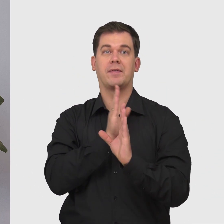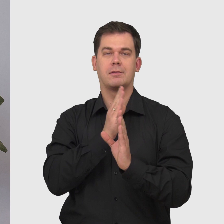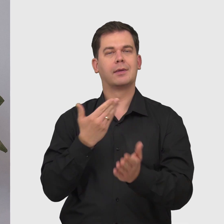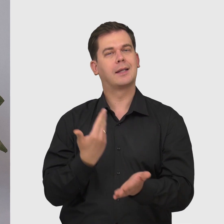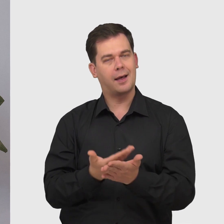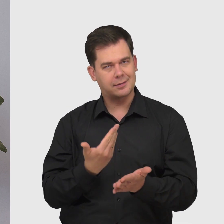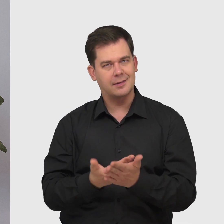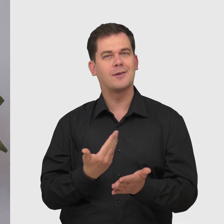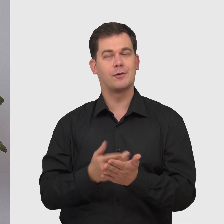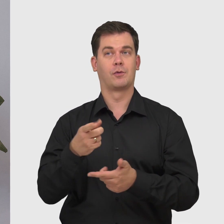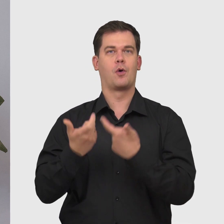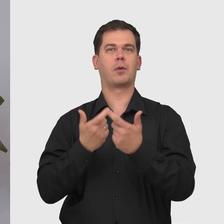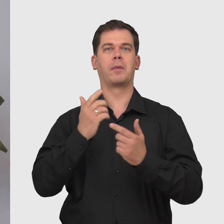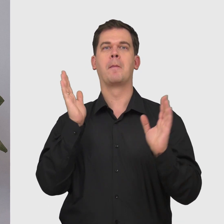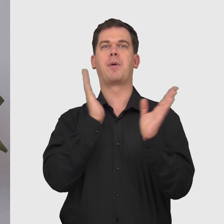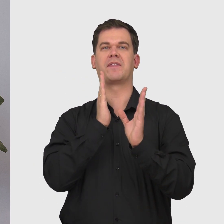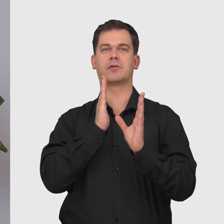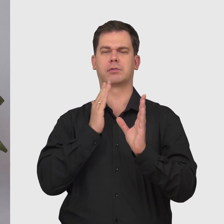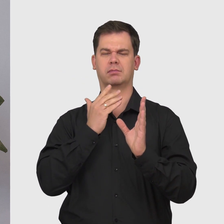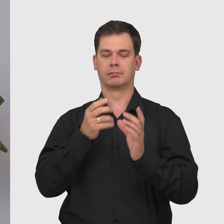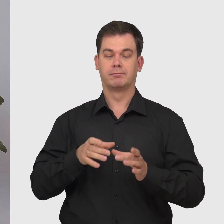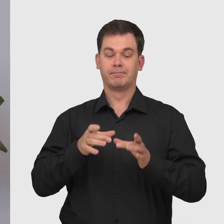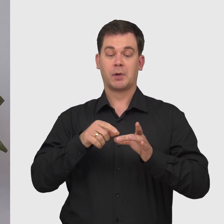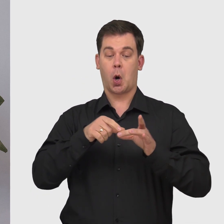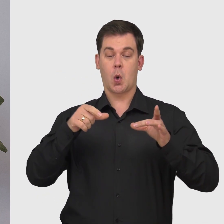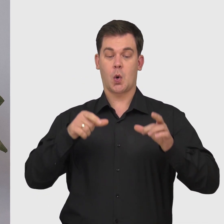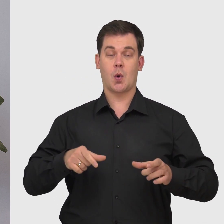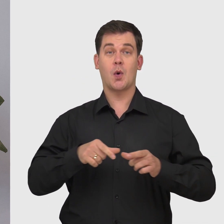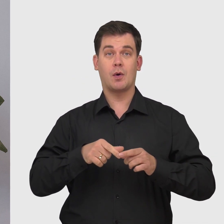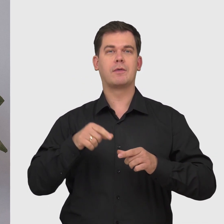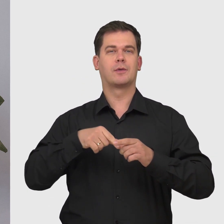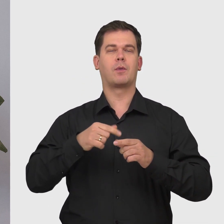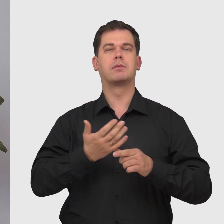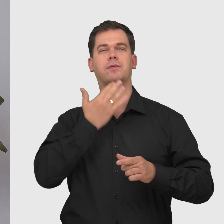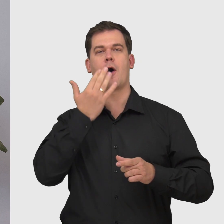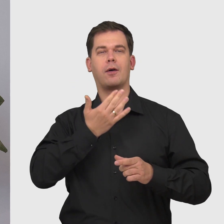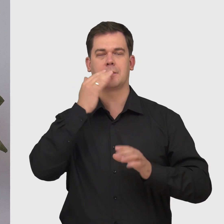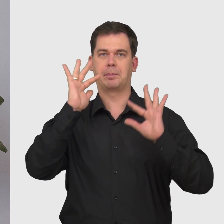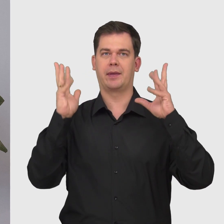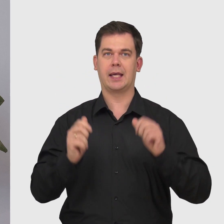stąd też starano się je łagodzić i oczyszczać poprzez noszenie przy sobie małych